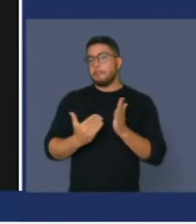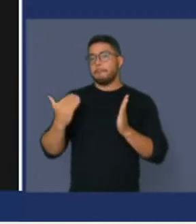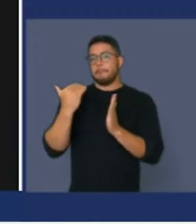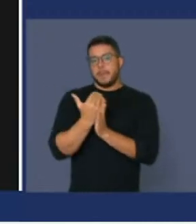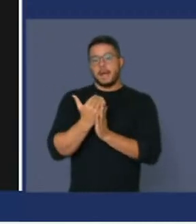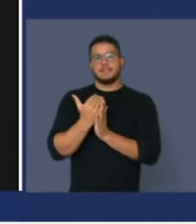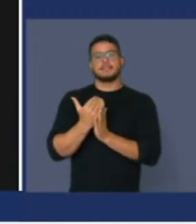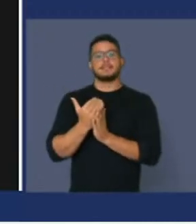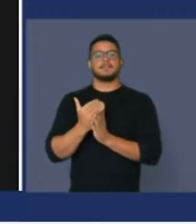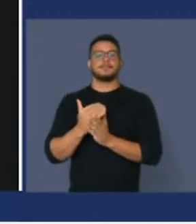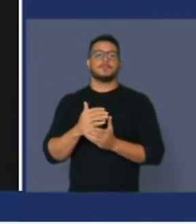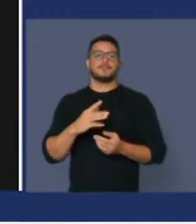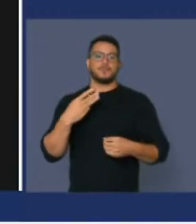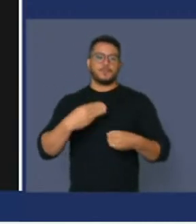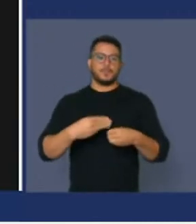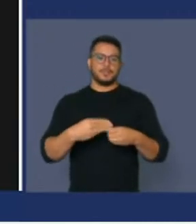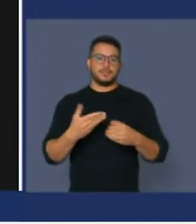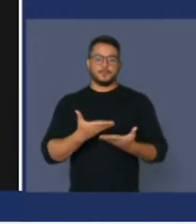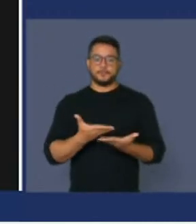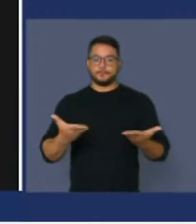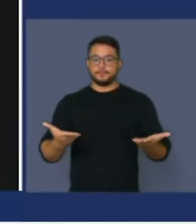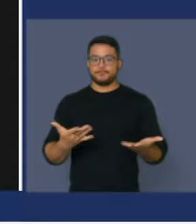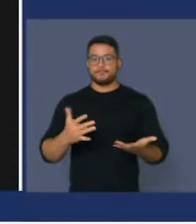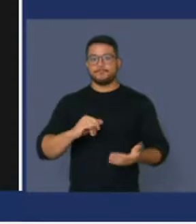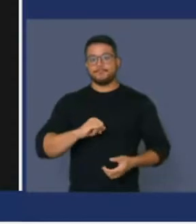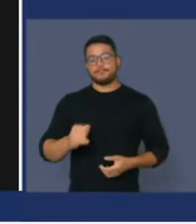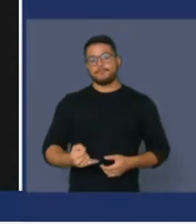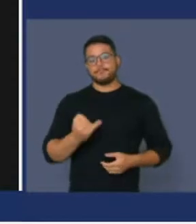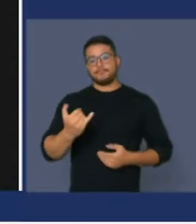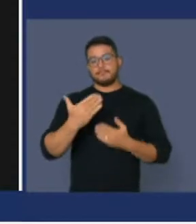DO COVID. AGRADEÇO PRESIDENTE A SUA TORCIDA E SIGA AS